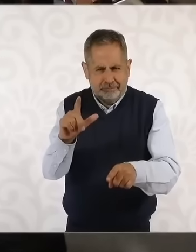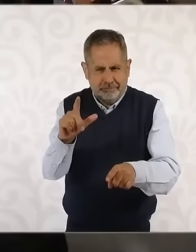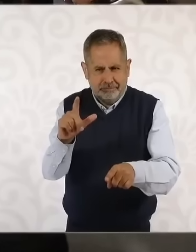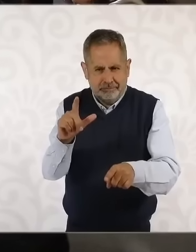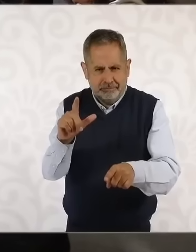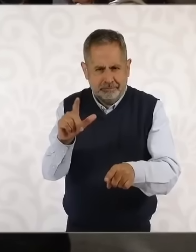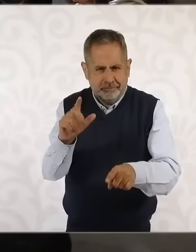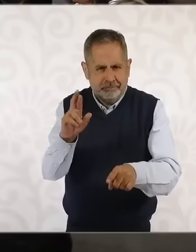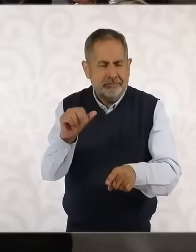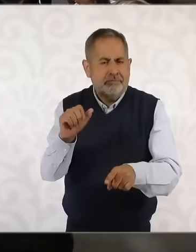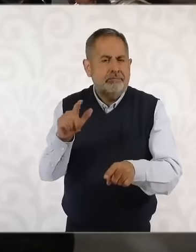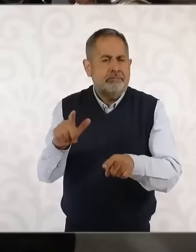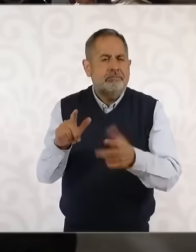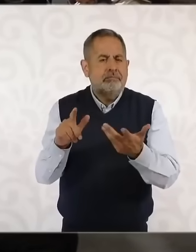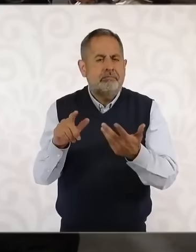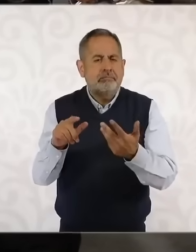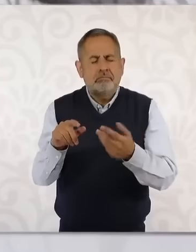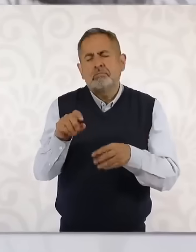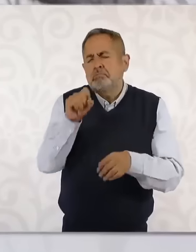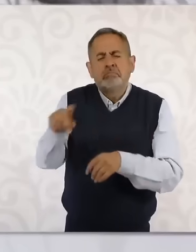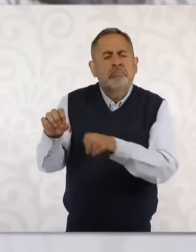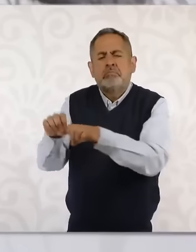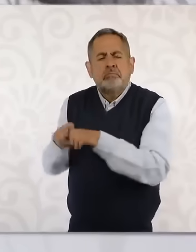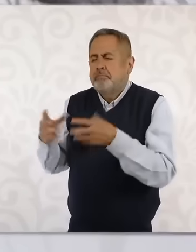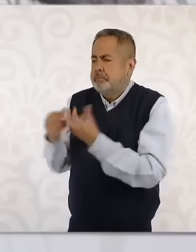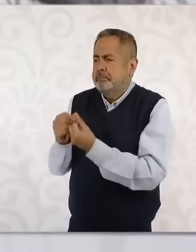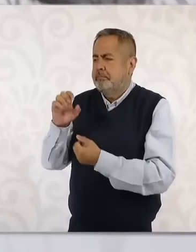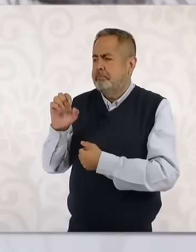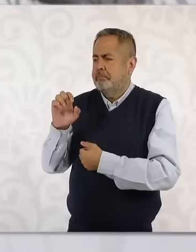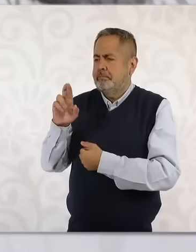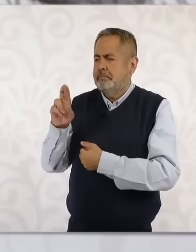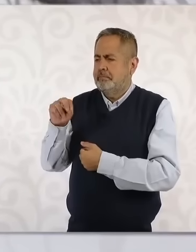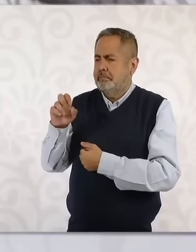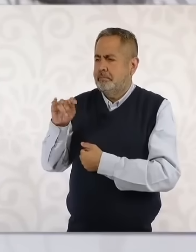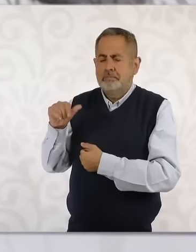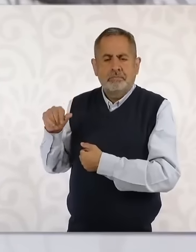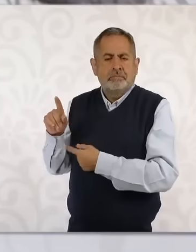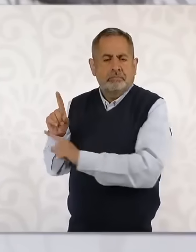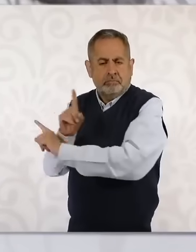Es de equipo de Ernestina que estaba trabajando ahí. se queda encargado del despacho y la próxima